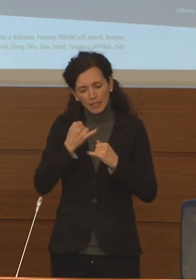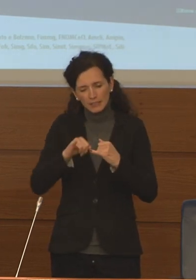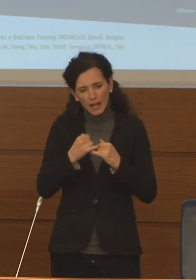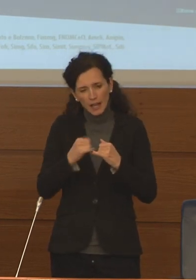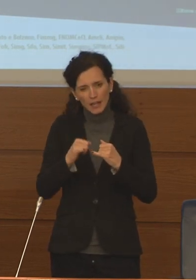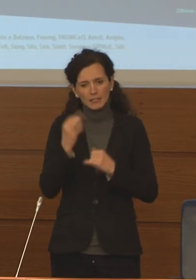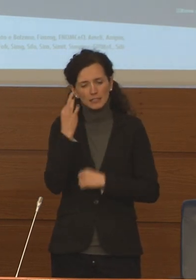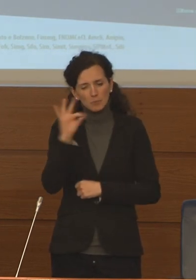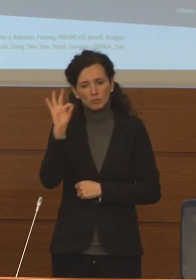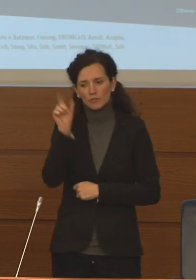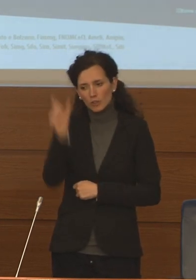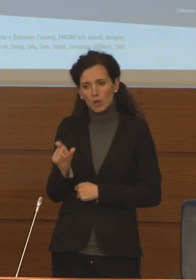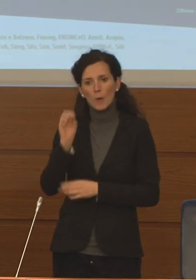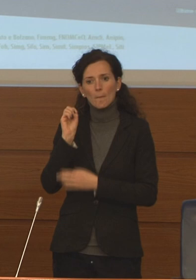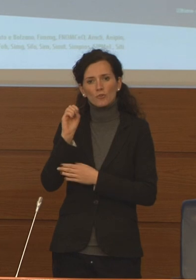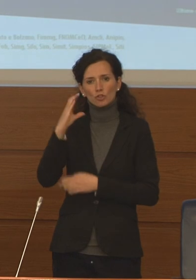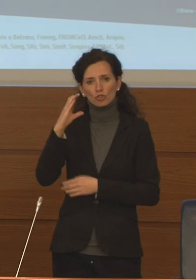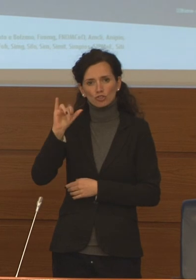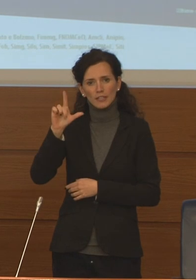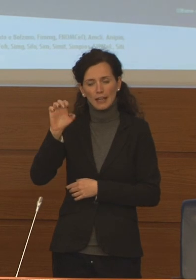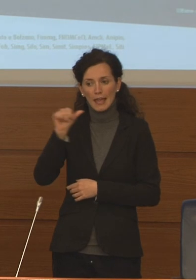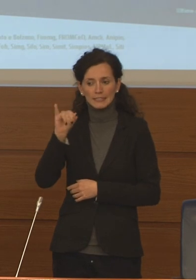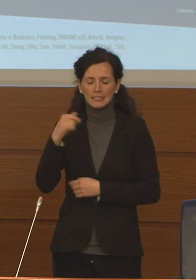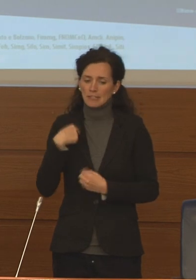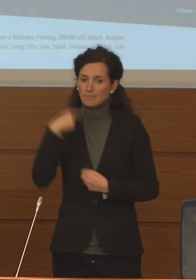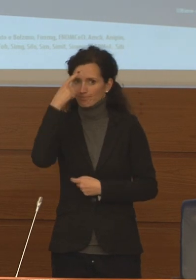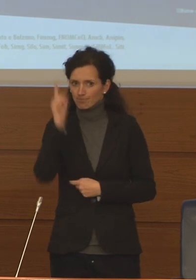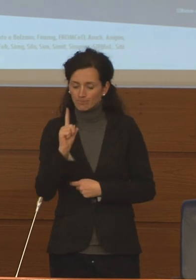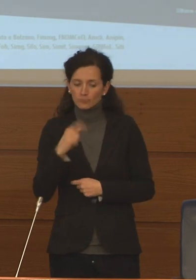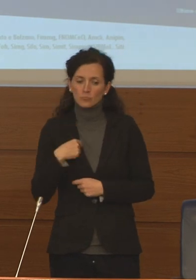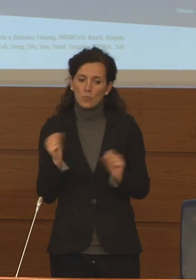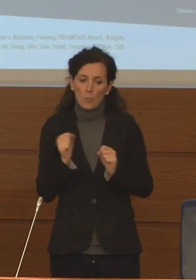professore e quindi non sono in grado di darle delle risposte, stiamo acquisendo questi dati.